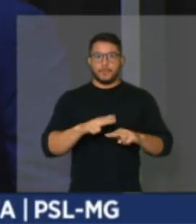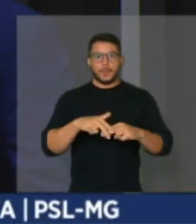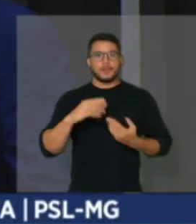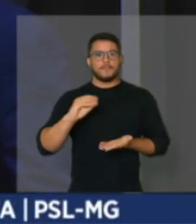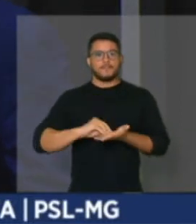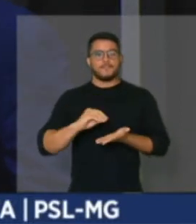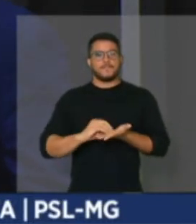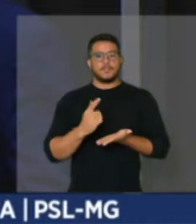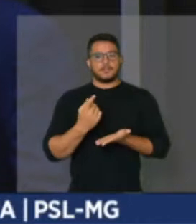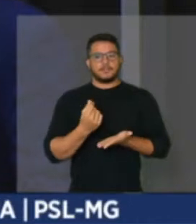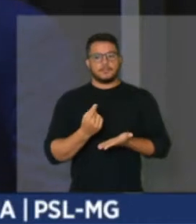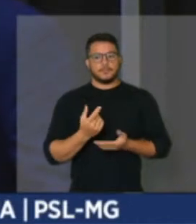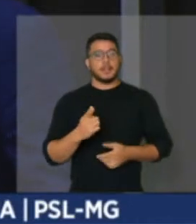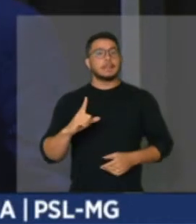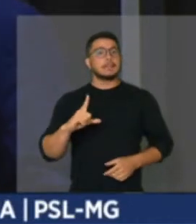QUE É O MAIOR ESTADO EM NÚMERO NOS MUNICÍPIOS COM